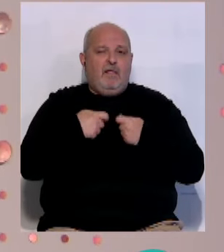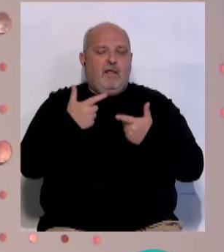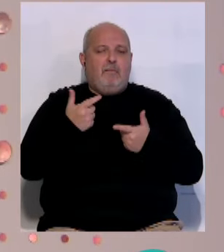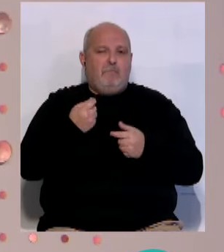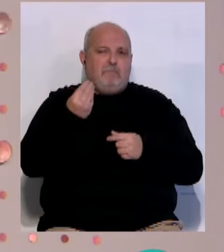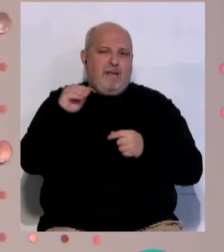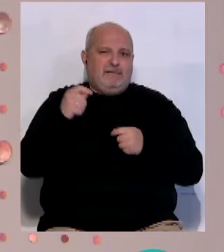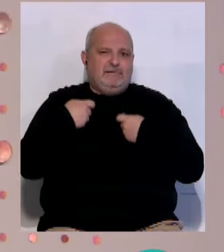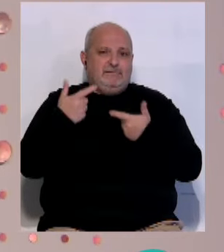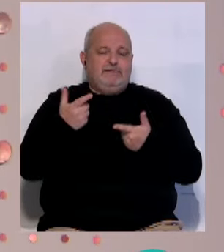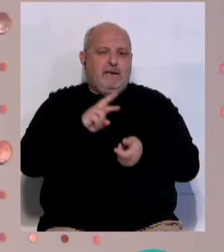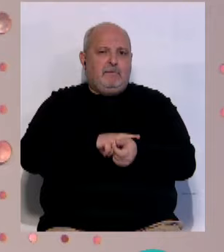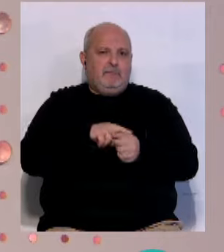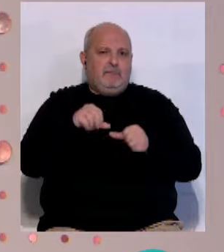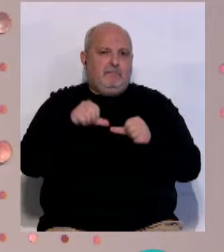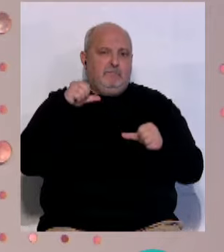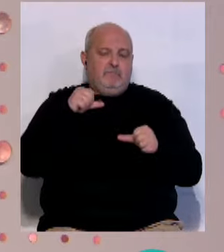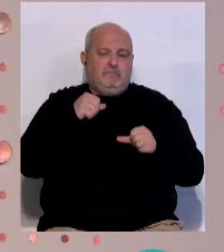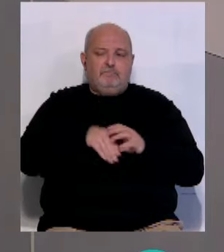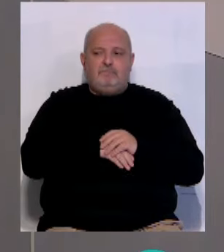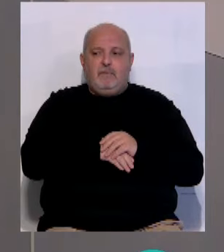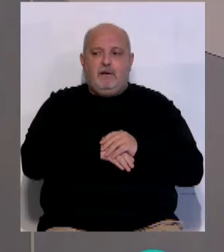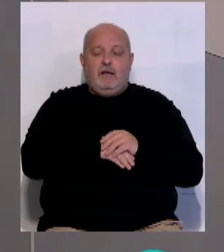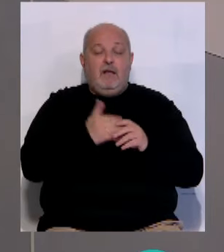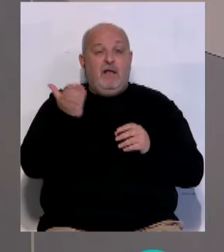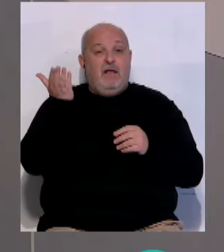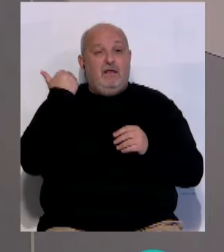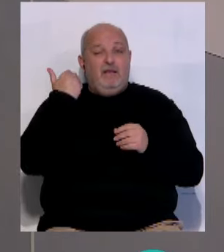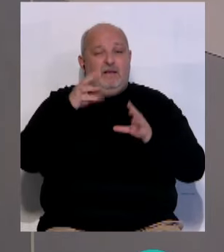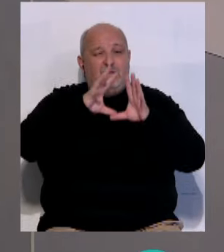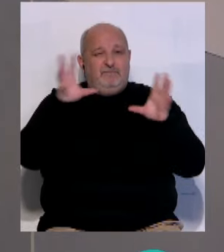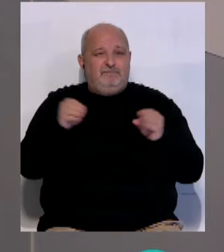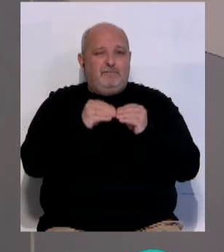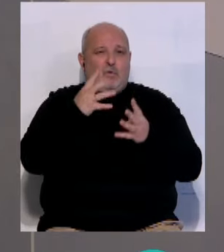poquito más porque el rendimiento así lo lo decía ayer hacíamos balance con cuatro compañeros de los